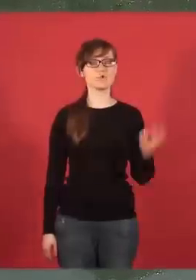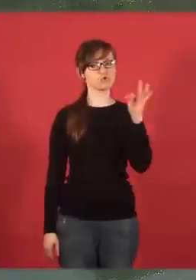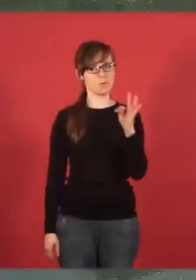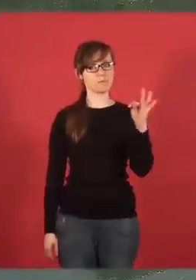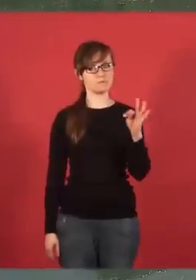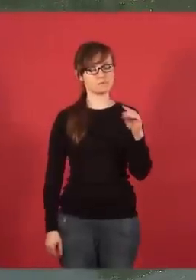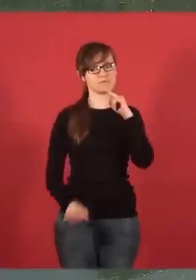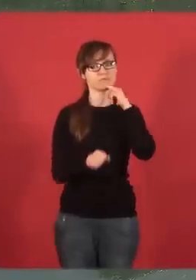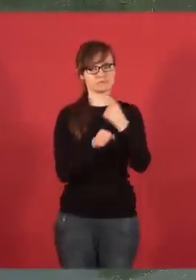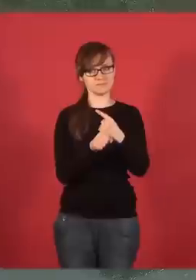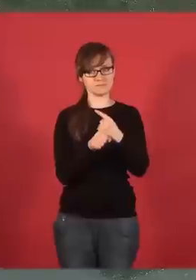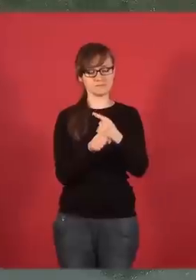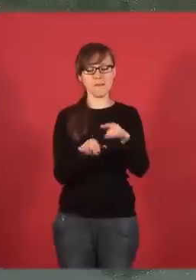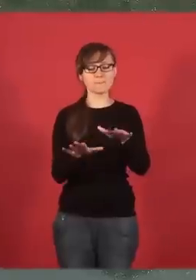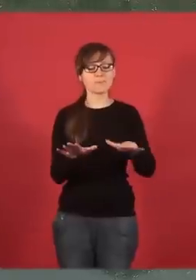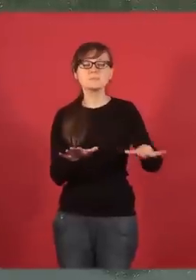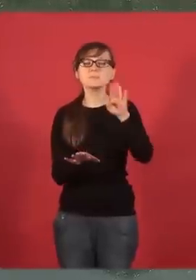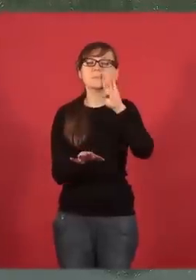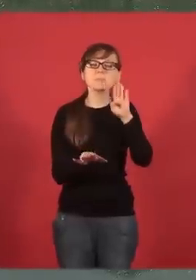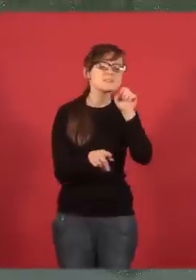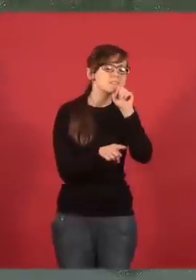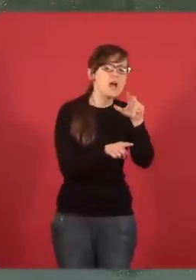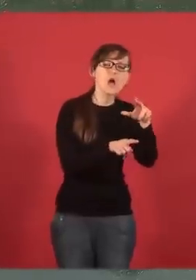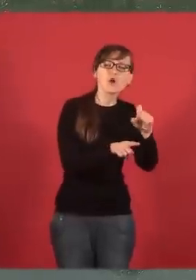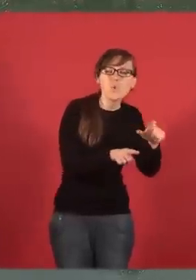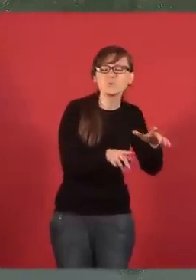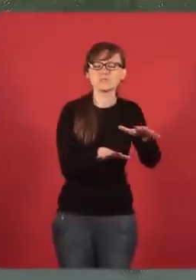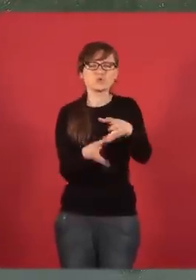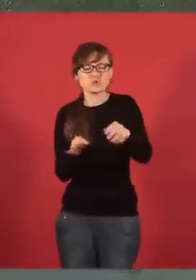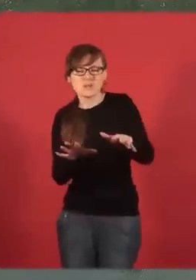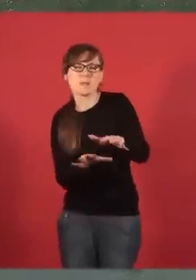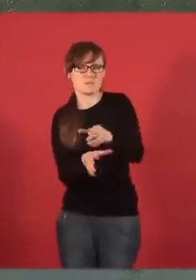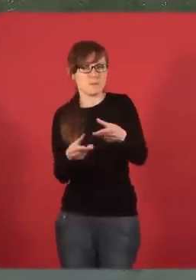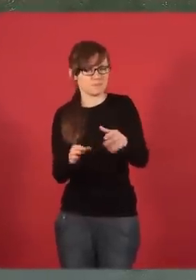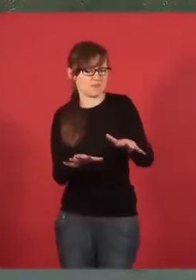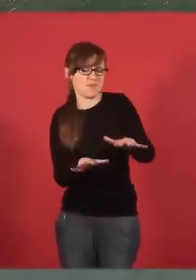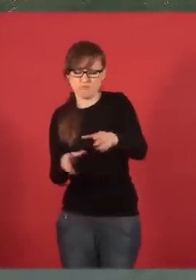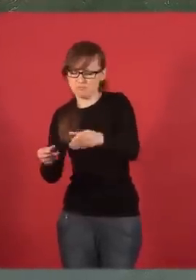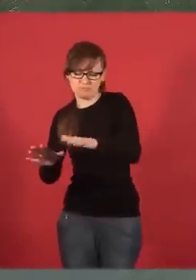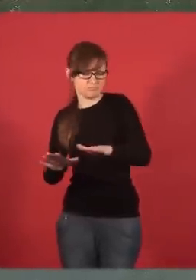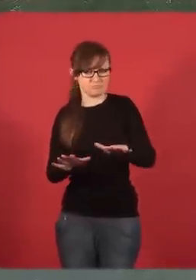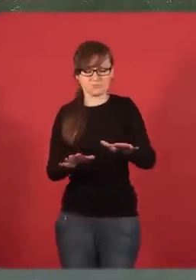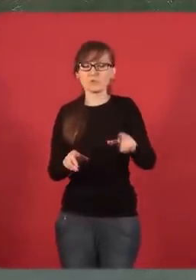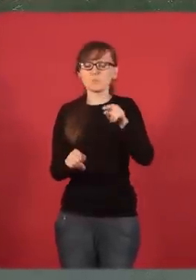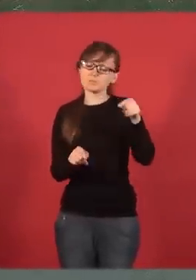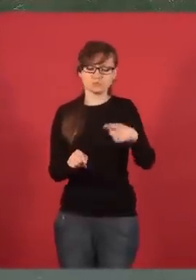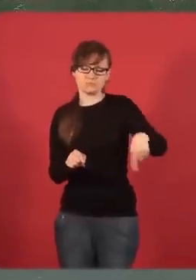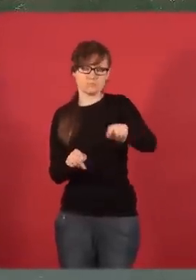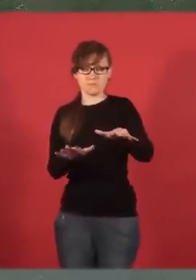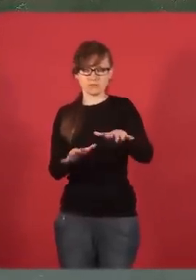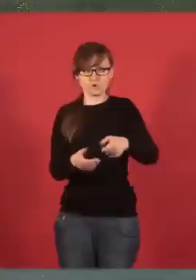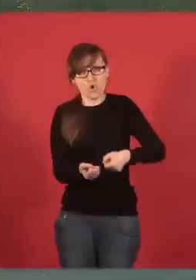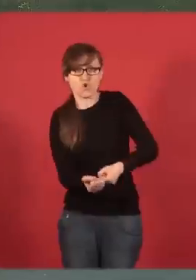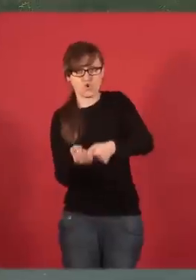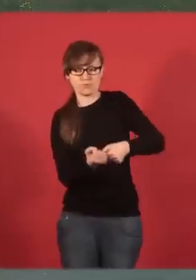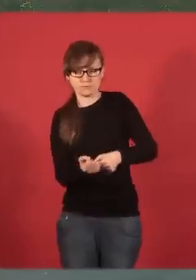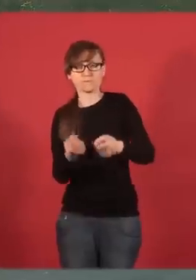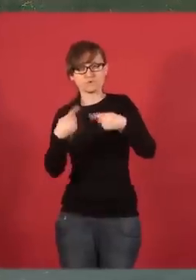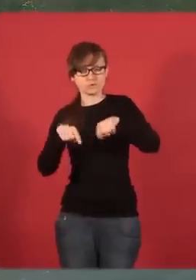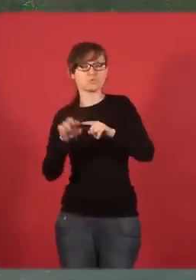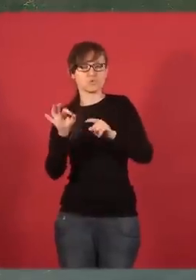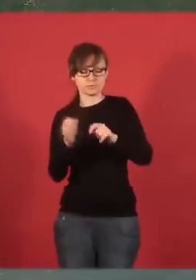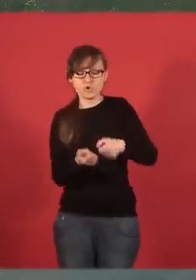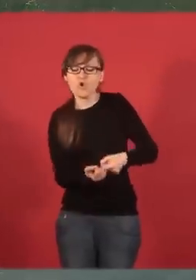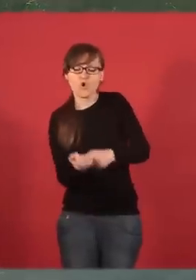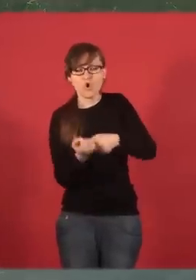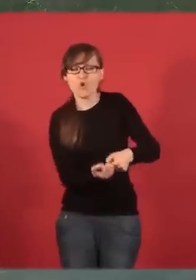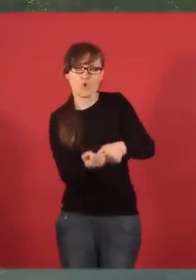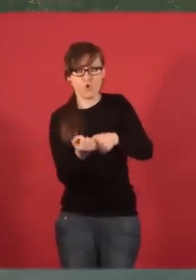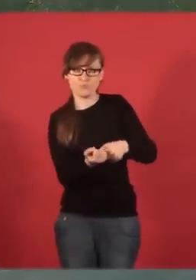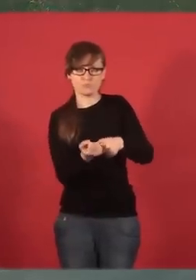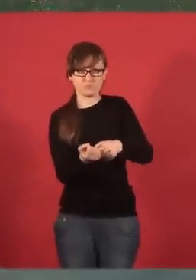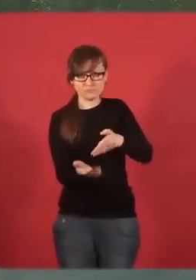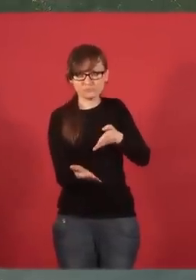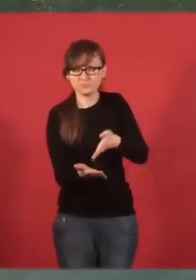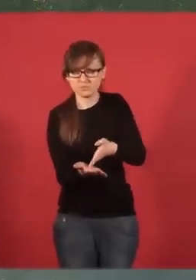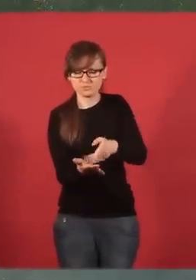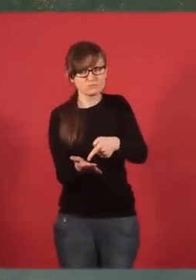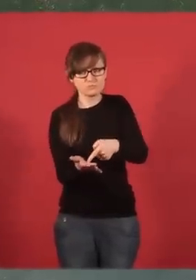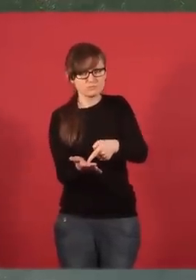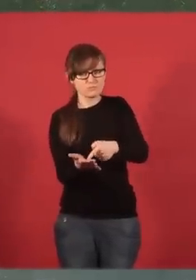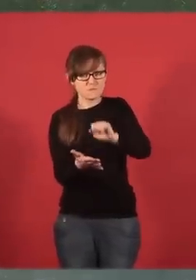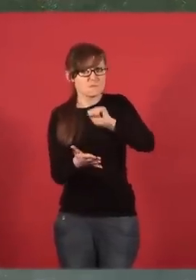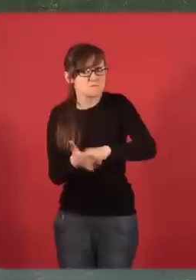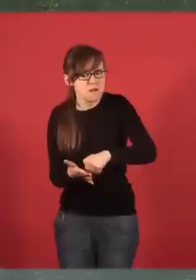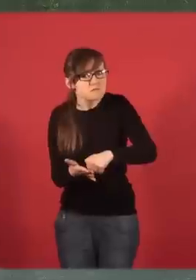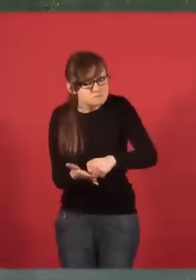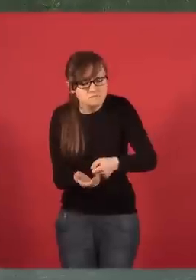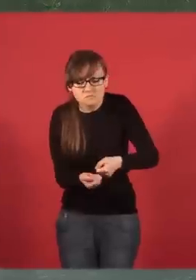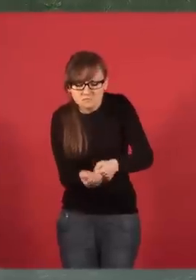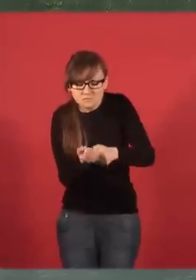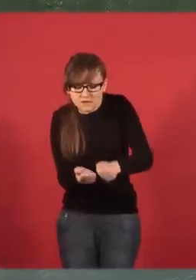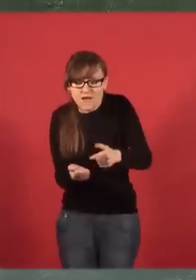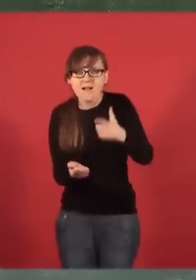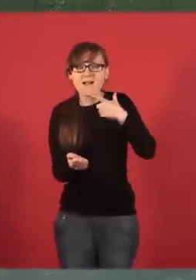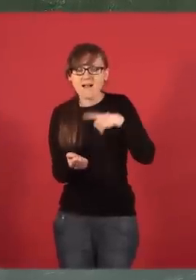Tomek postanowił przekopać to miejsce. Odkopał tylko kilka centymetrów gliny, kiedy uderzył o coś drewnianego.